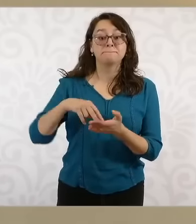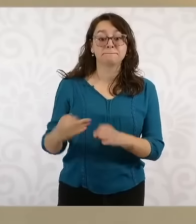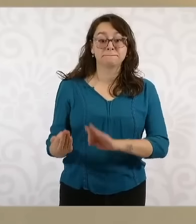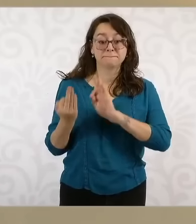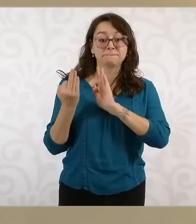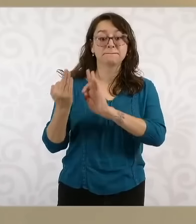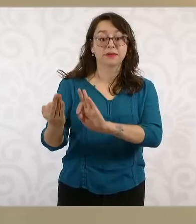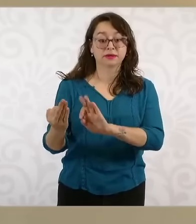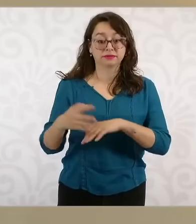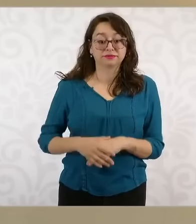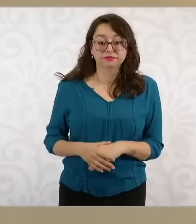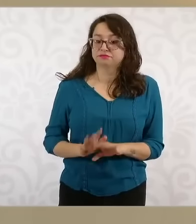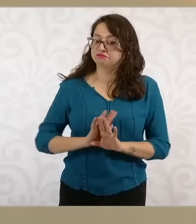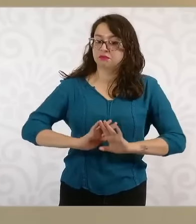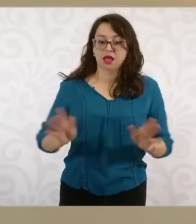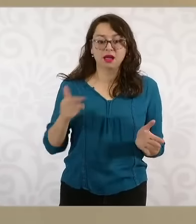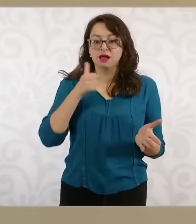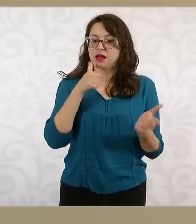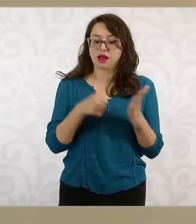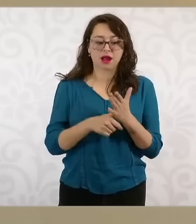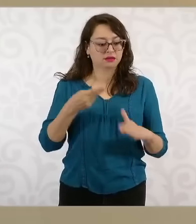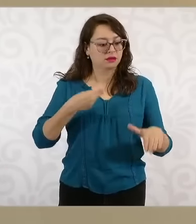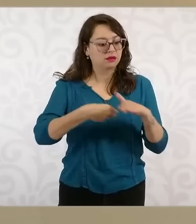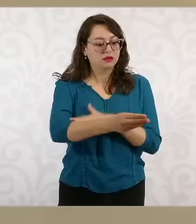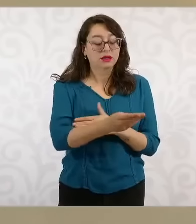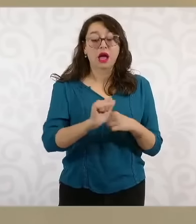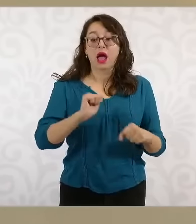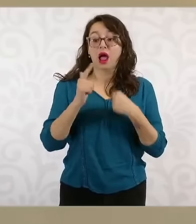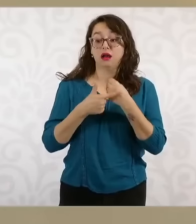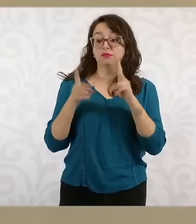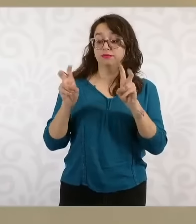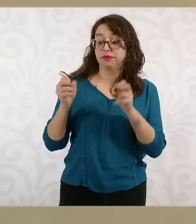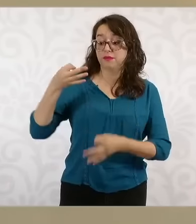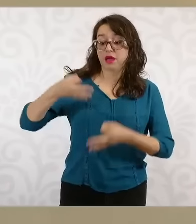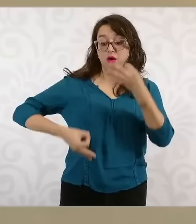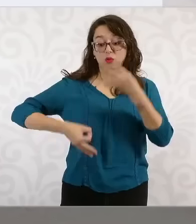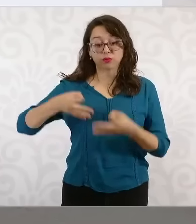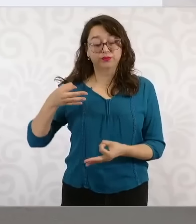recibir su carta de liquidación y si tienen algún proceso judicial, lo que decíamos, se hará la